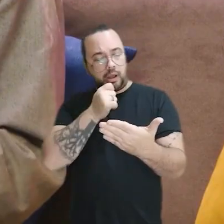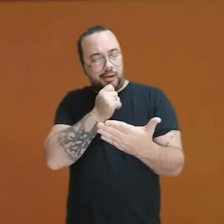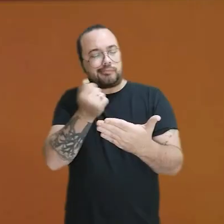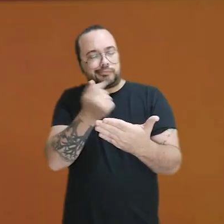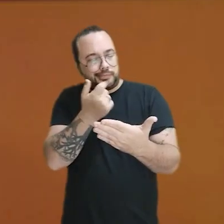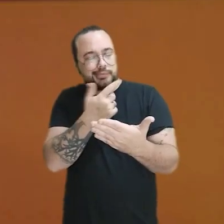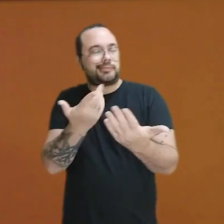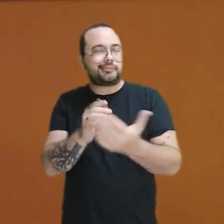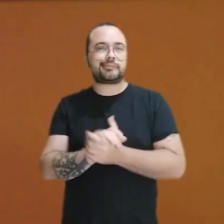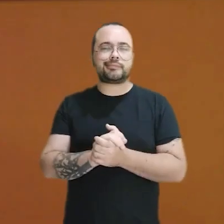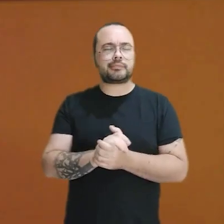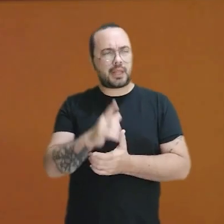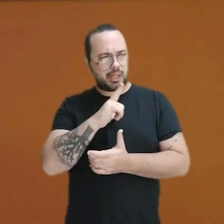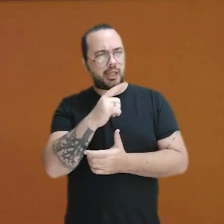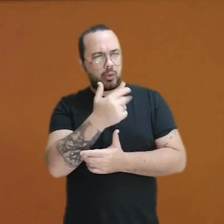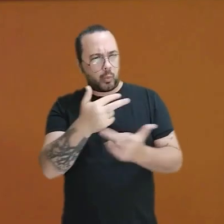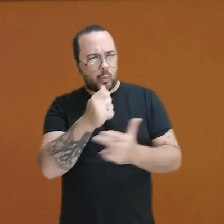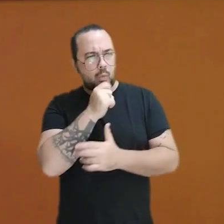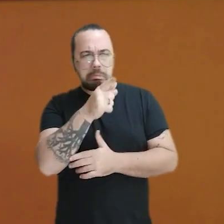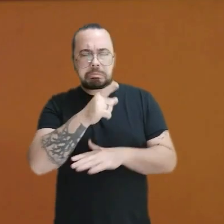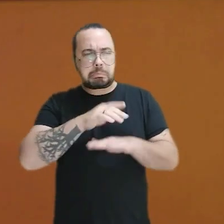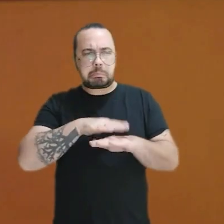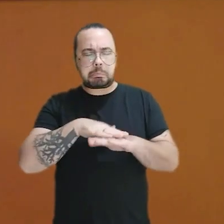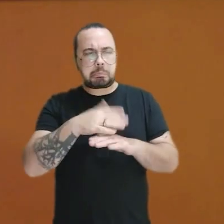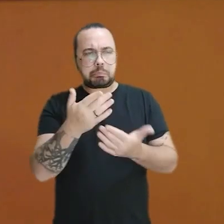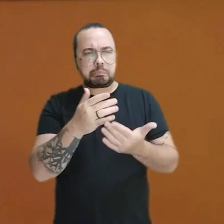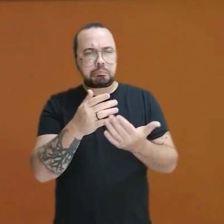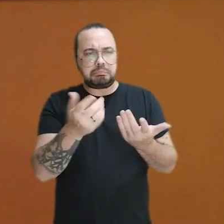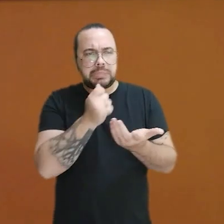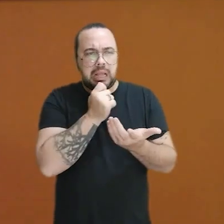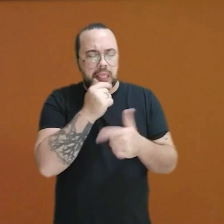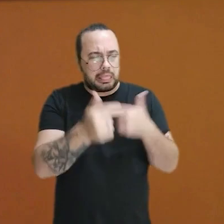Tem alguma coisa, Patrick, que você ainda não tenha feito, assim na vida, que você fala,